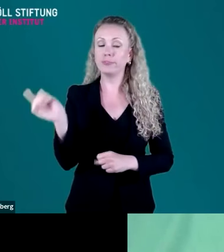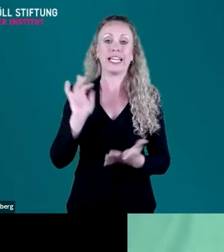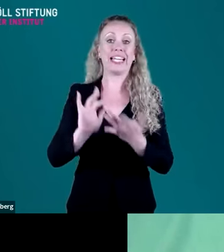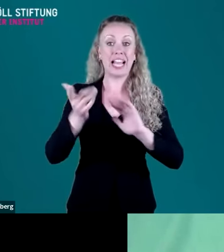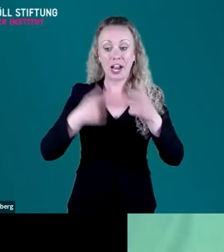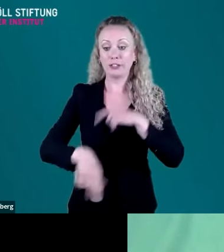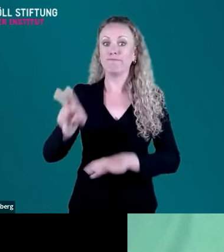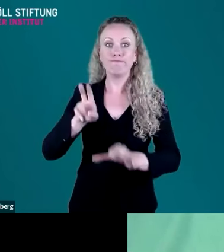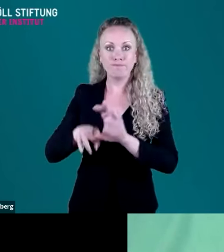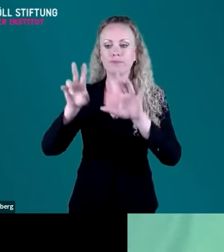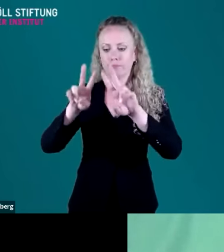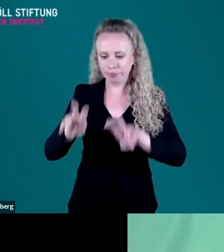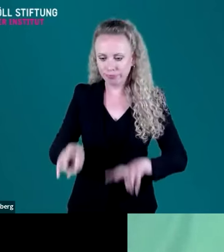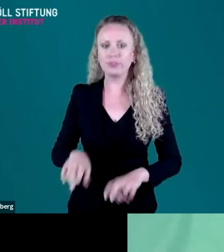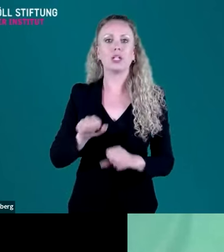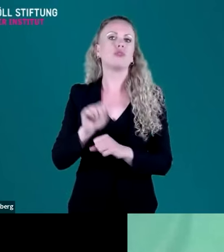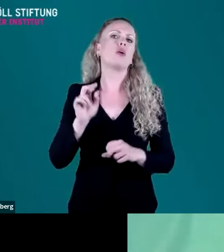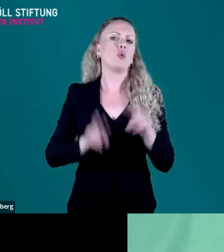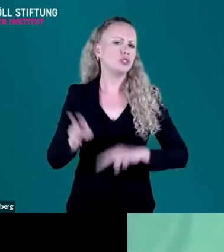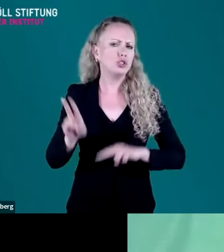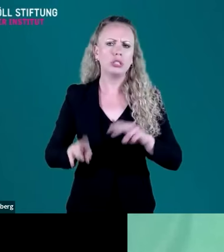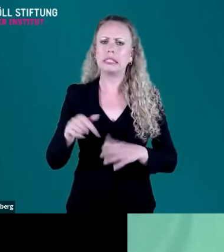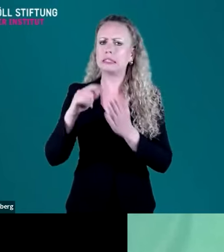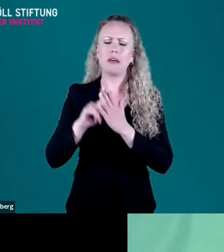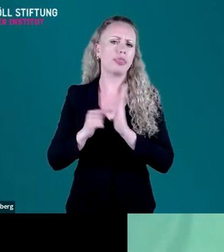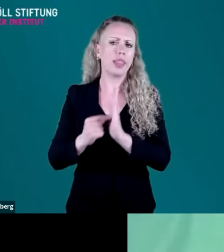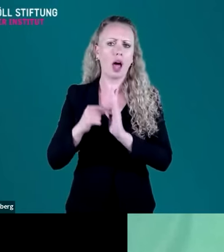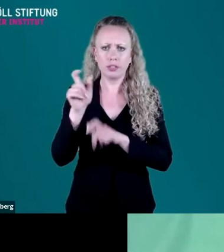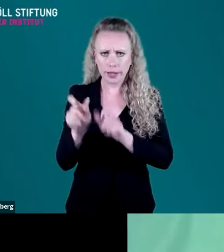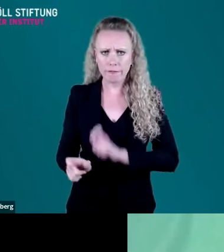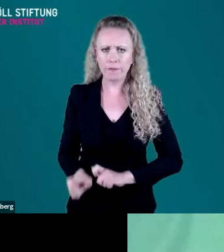Das ist ein Projekt, was ja auch weiter betrieben wird, vor allen Dingen von dir, Andreas.